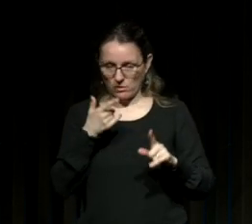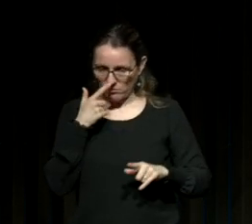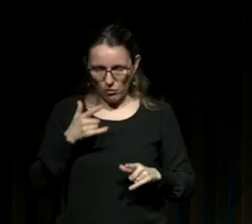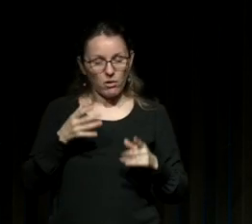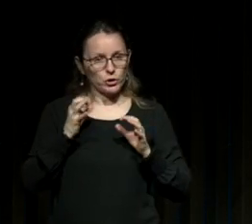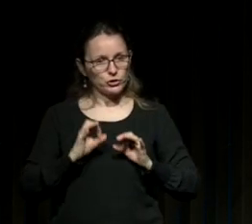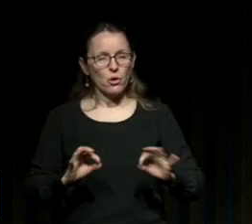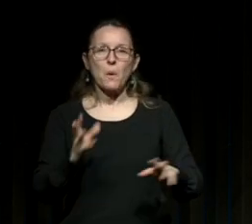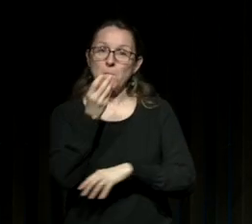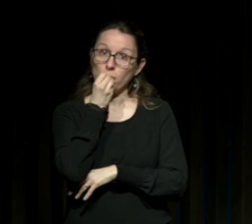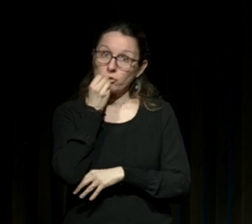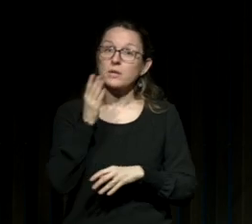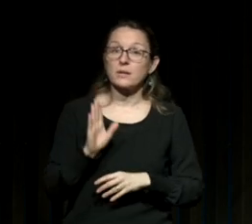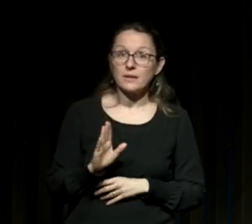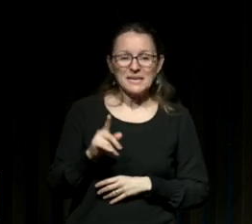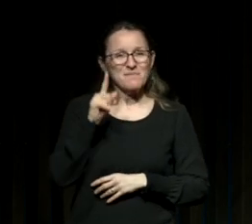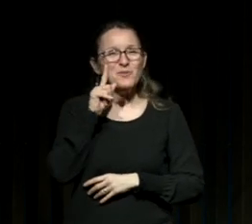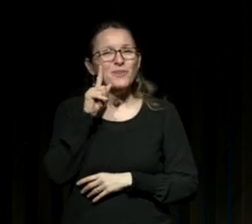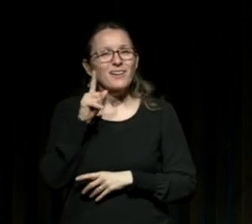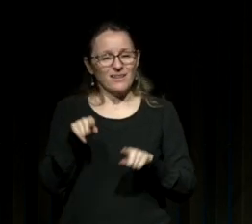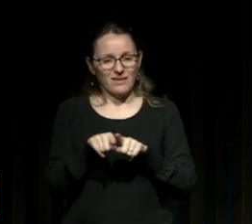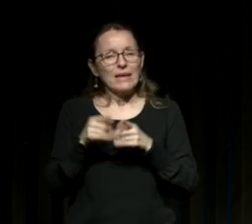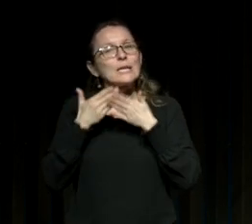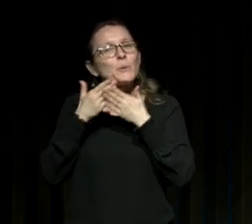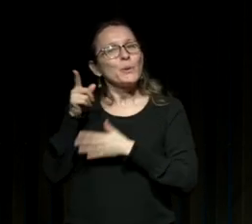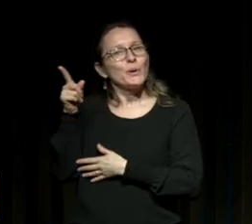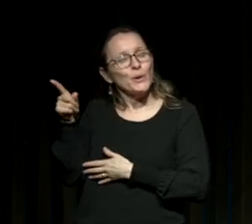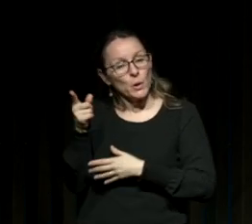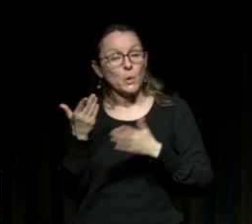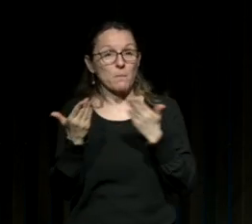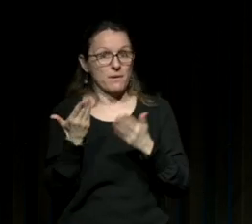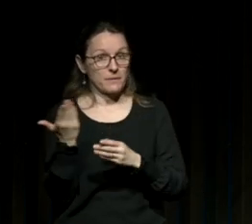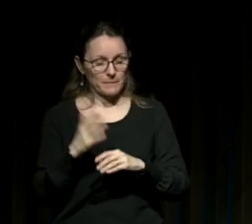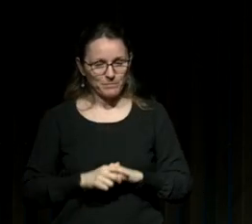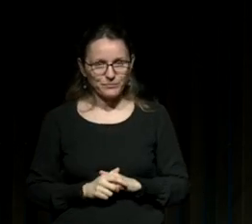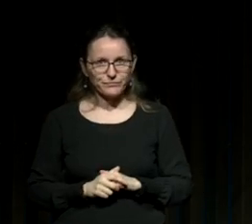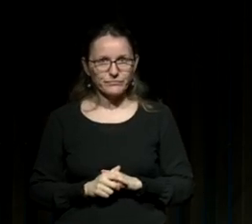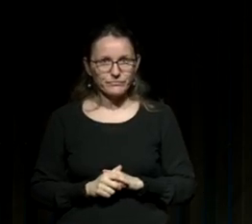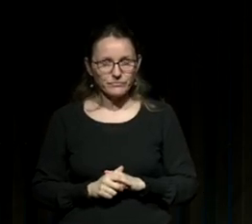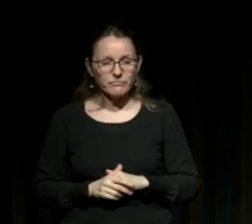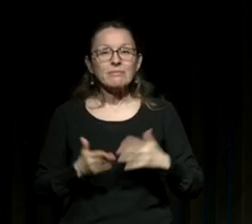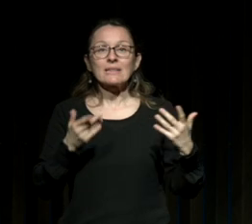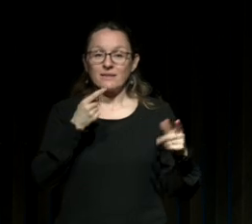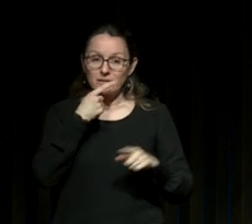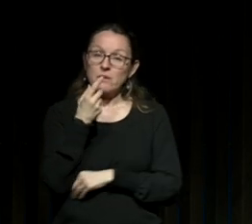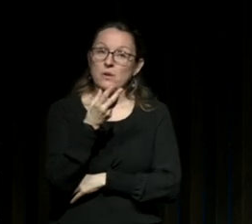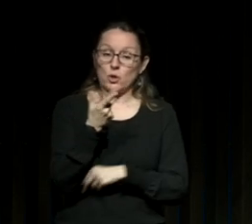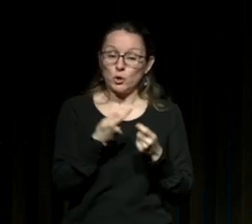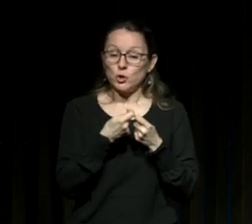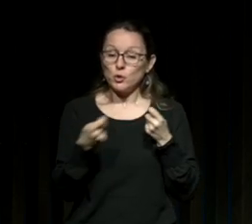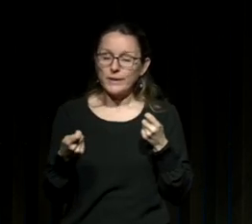en a comparé les effets de la variation de la durée de prise alimentaire les sujets on commet